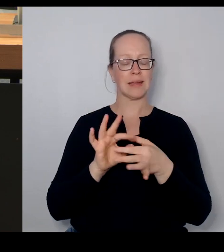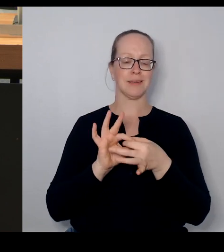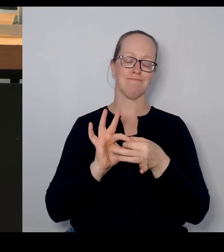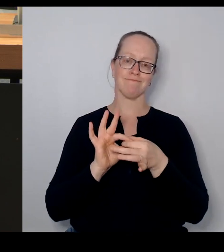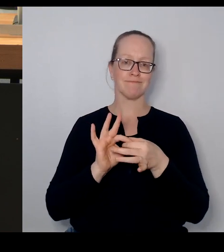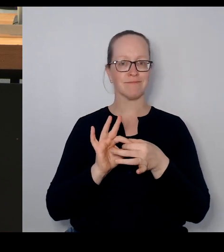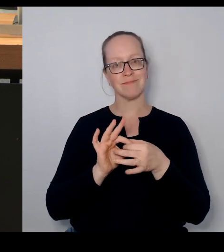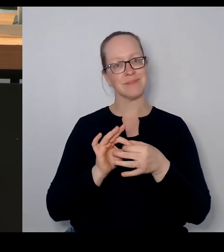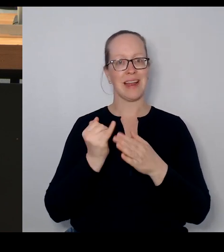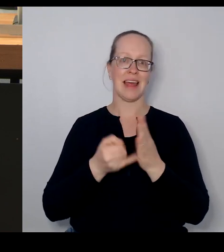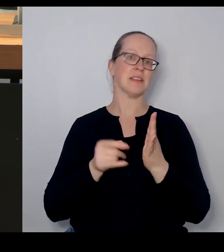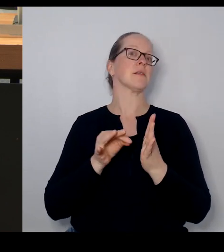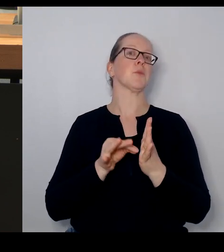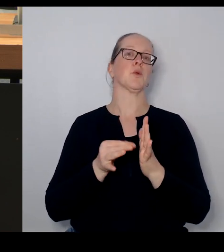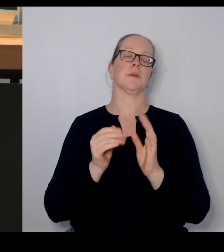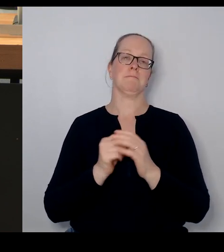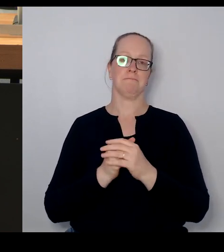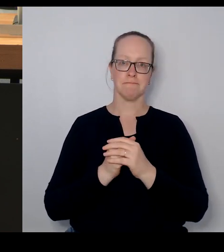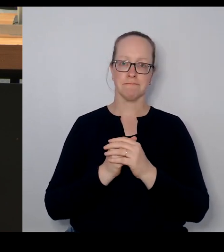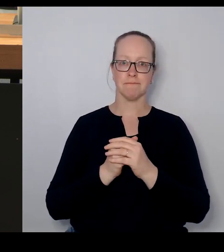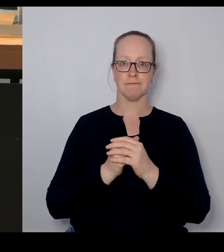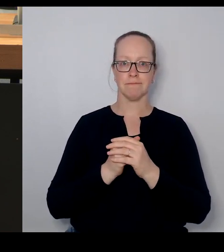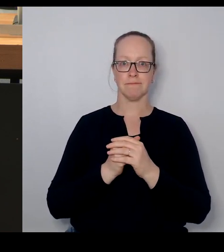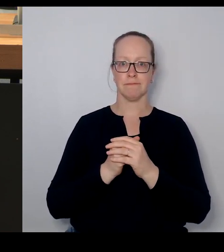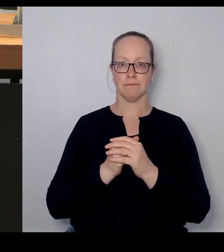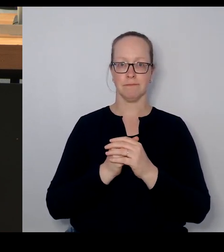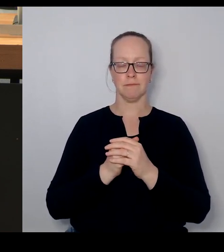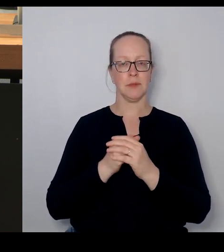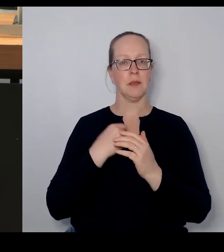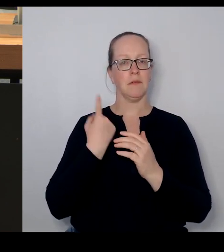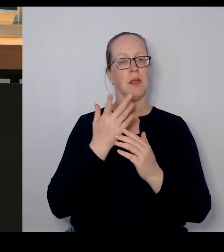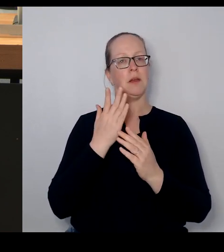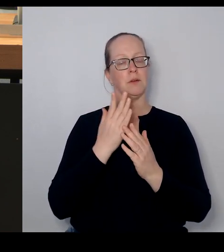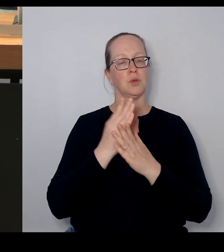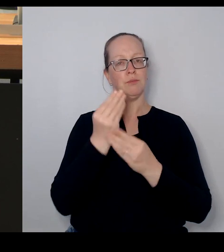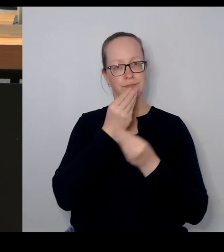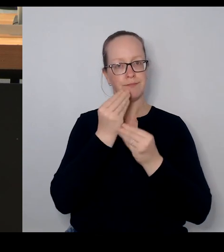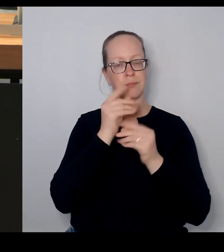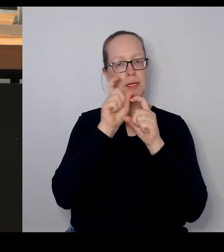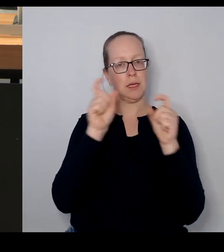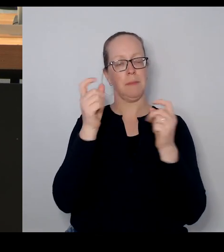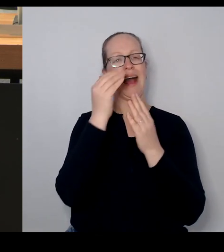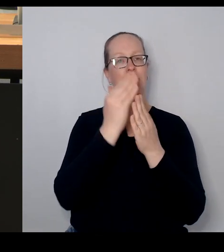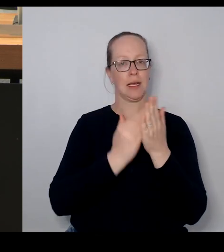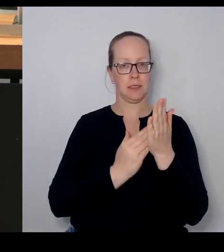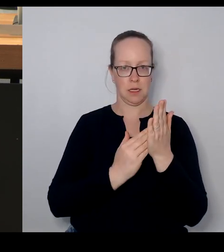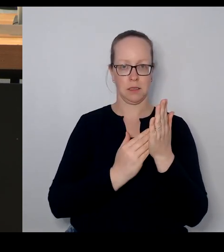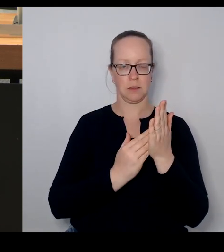darüber, dass wir hier mehr Wohnungen brauchen. Wir haben schon öfter darüber gesprochen, wie man das macht.